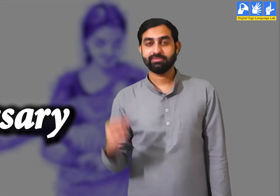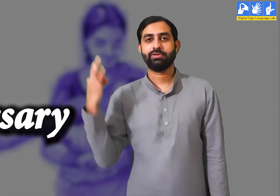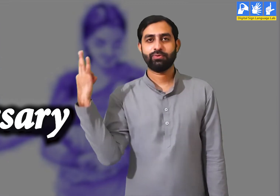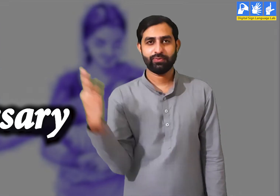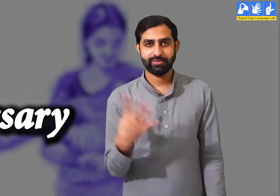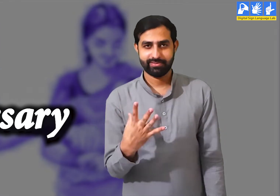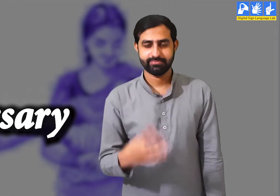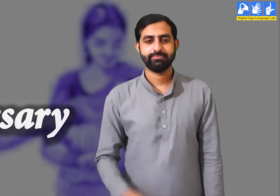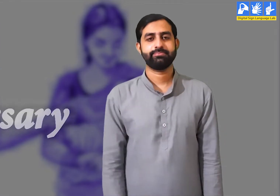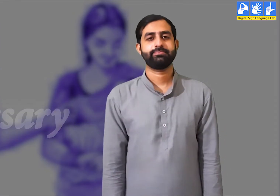शब्दकोष